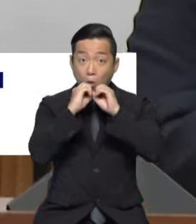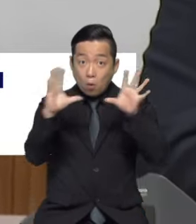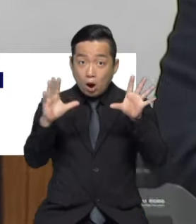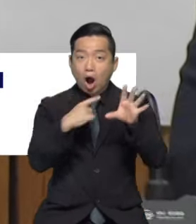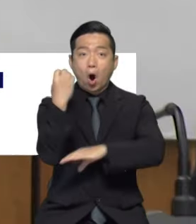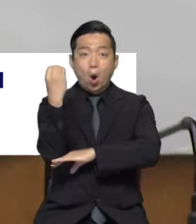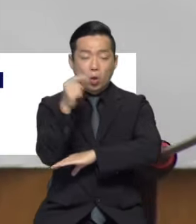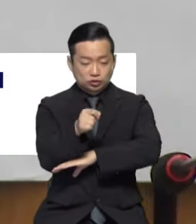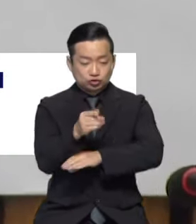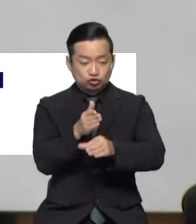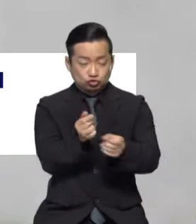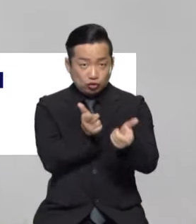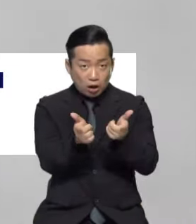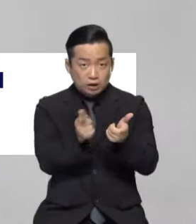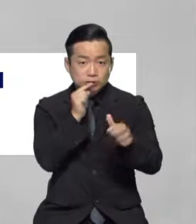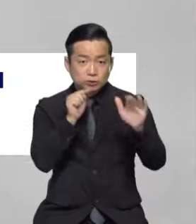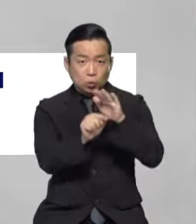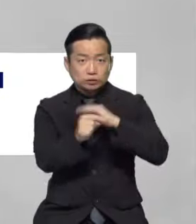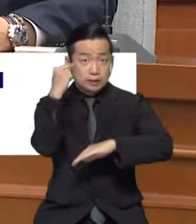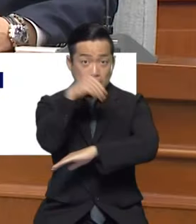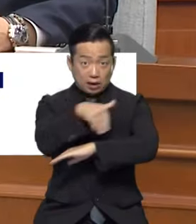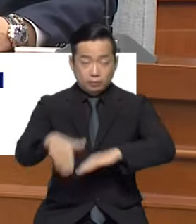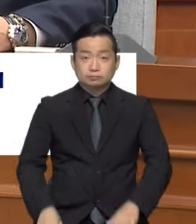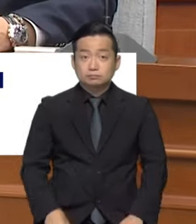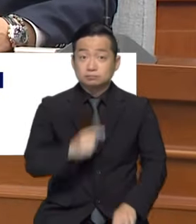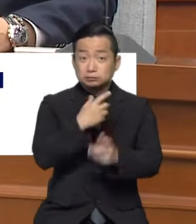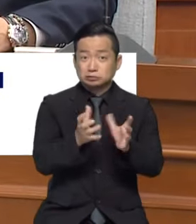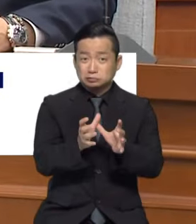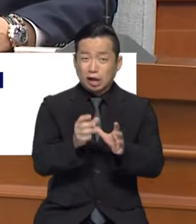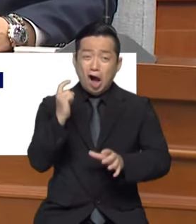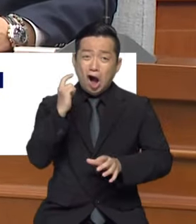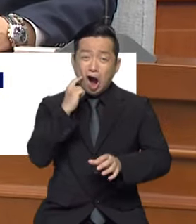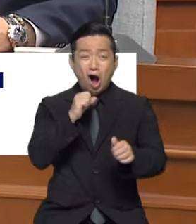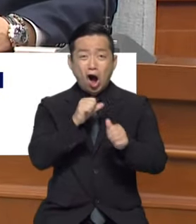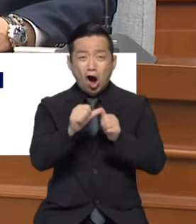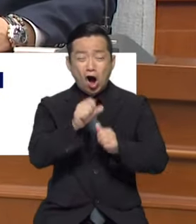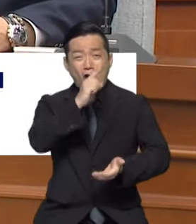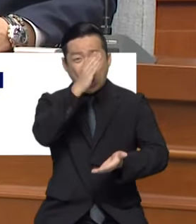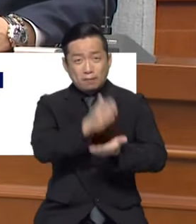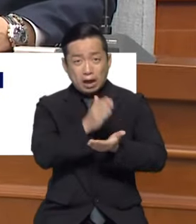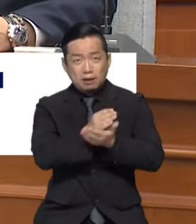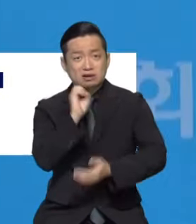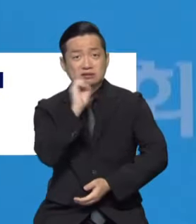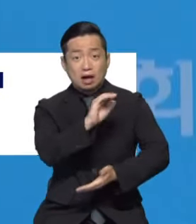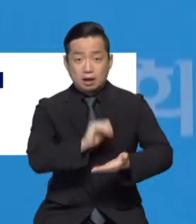보도한 언론사에 언론중재위 제소 등 조치를 취하겠다며 민주당은 괴담 정치를 멈추라고 촉구했습니다.